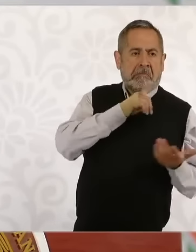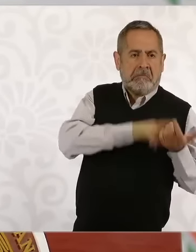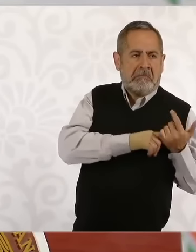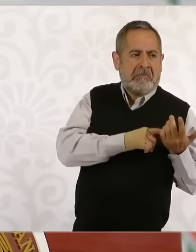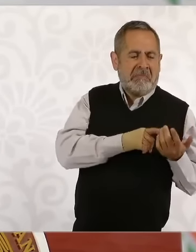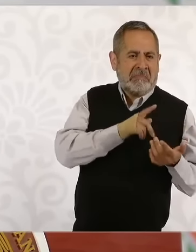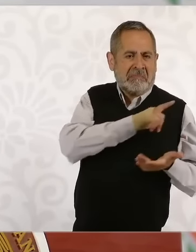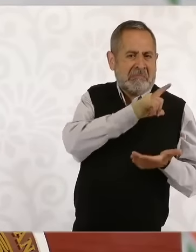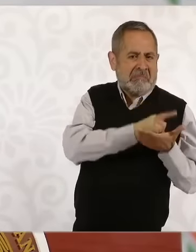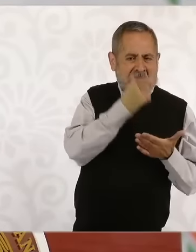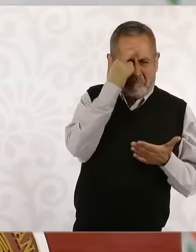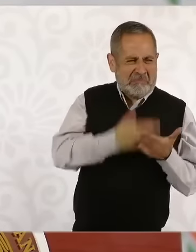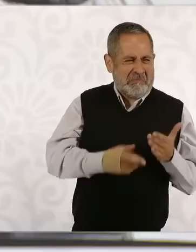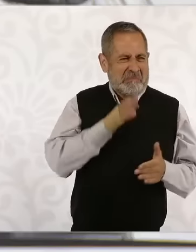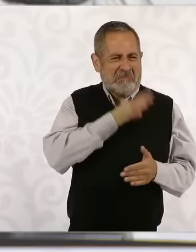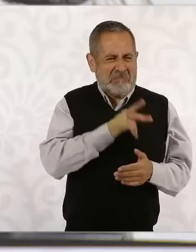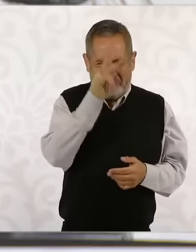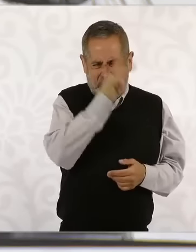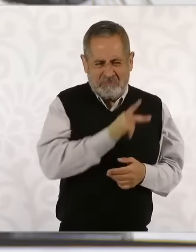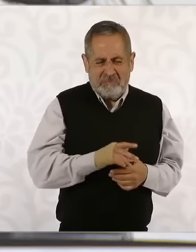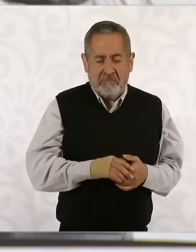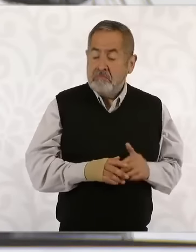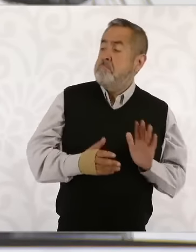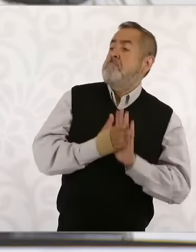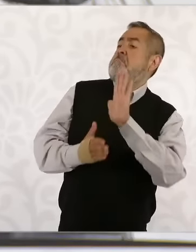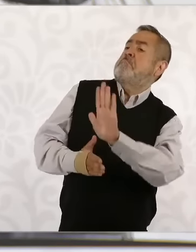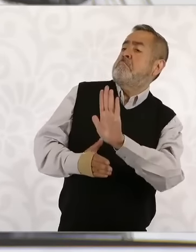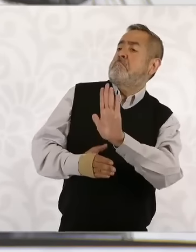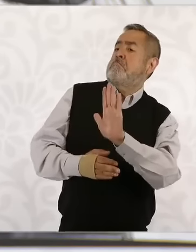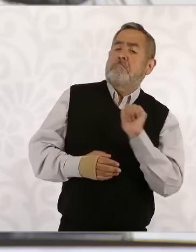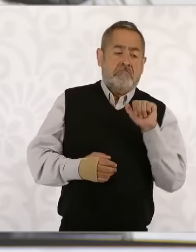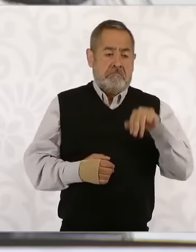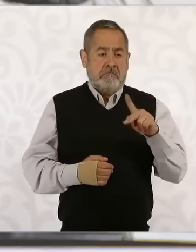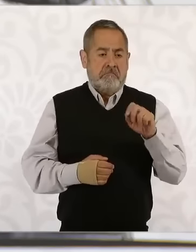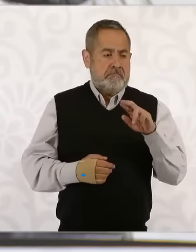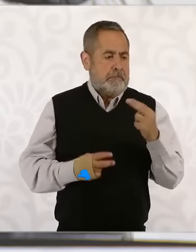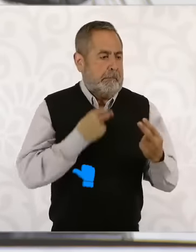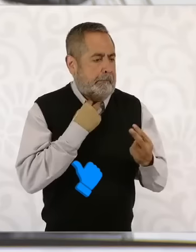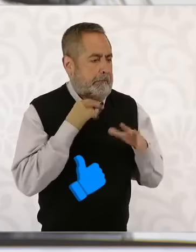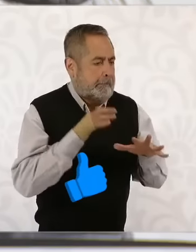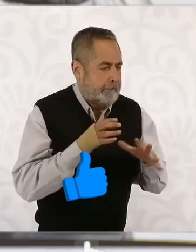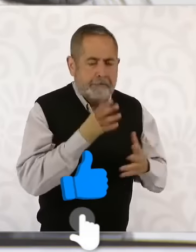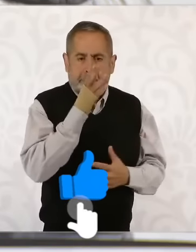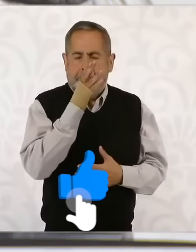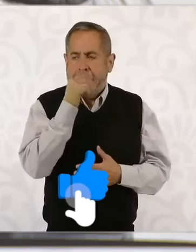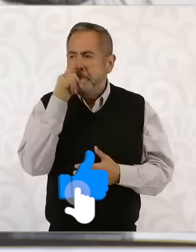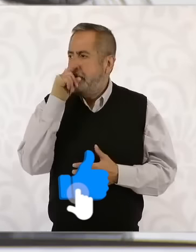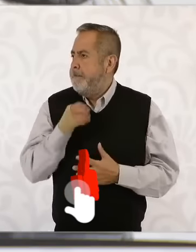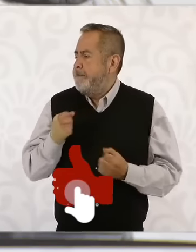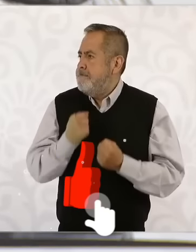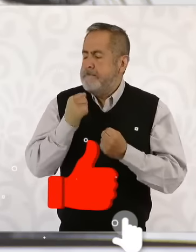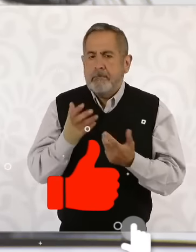menos socialmente censurables. Y por eso también en las reformas de amparo a lo largo de los años